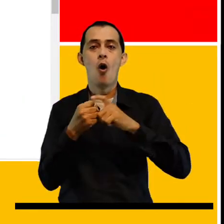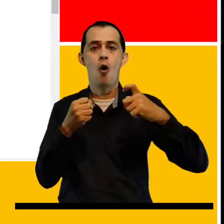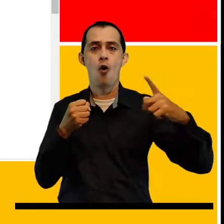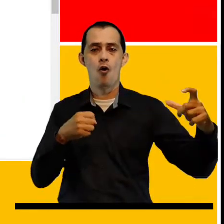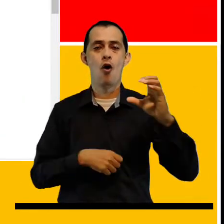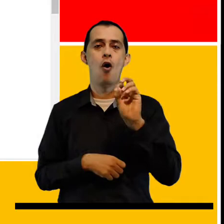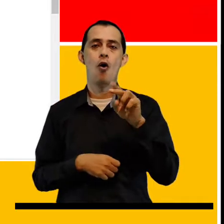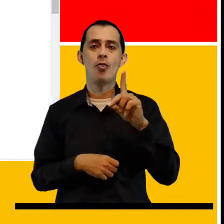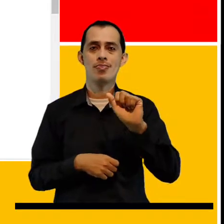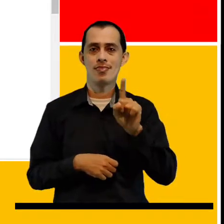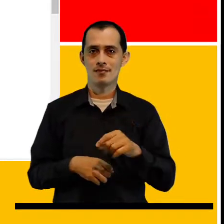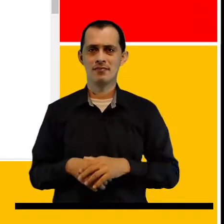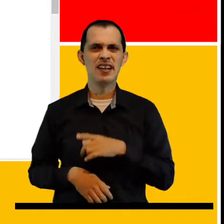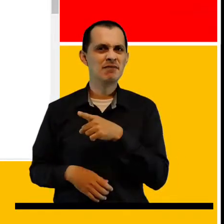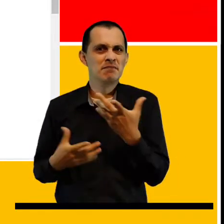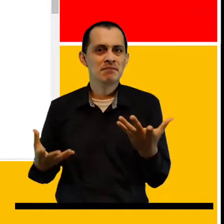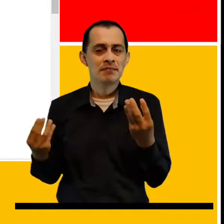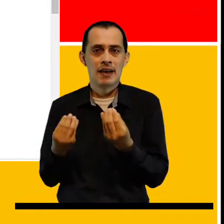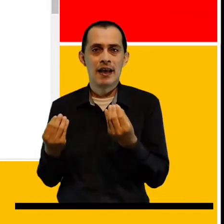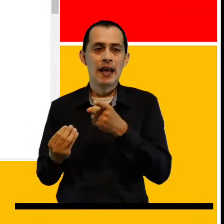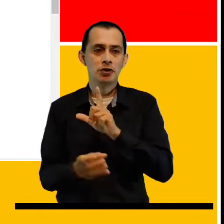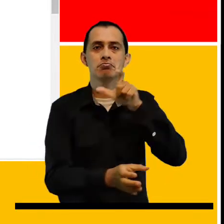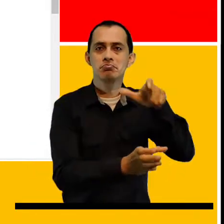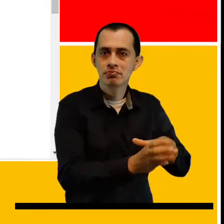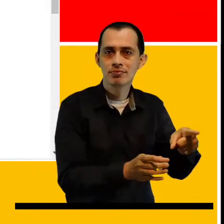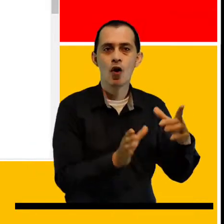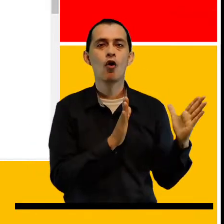o desarrollo de cursos de corta duración y a la orientación de trabajos de grado.